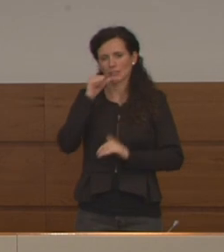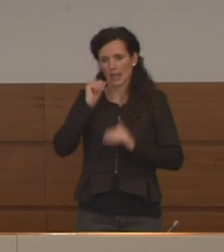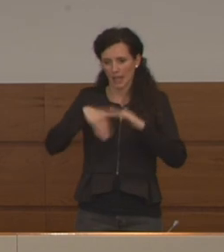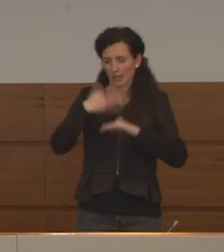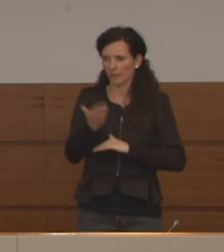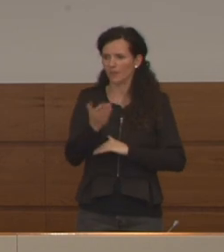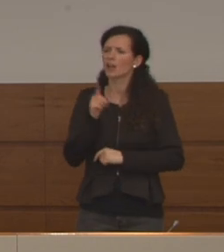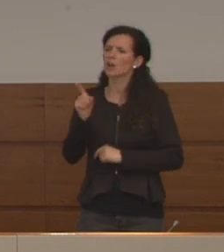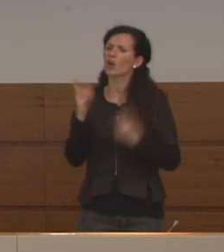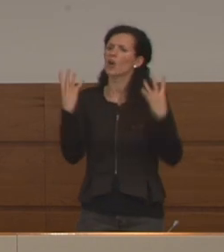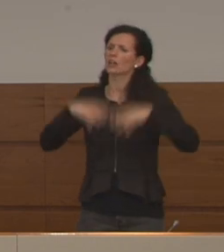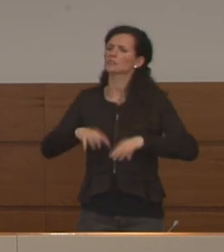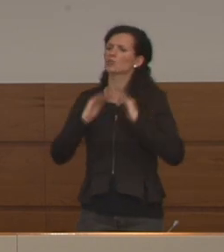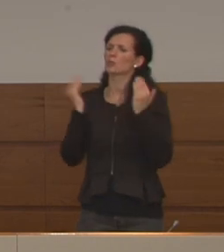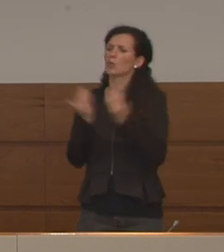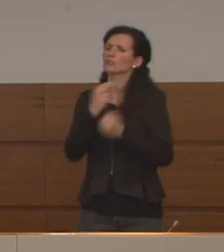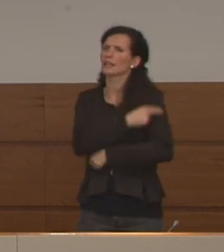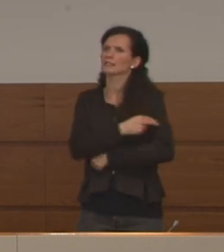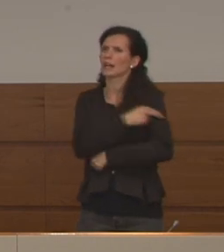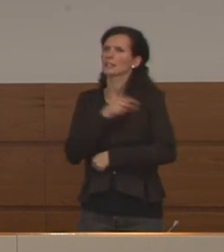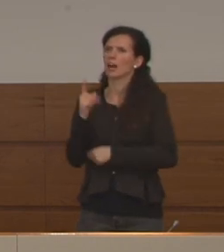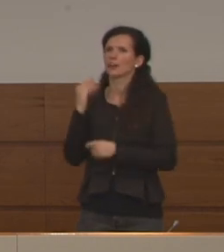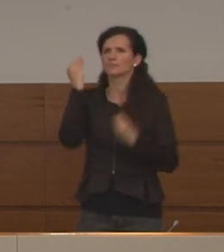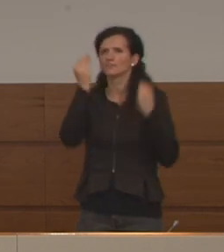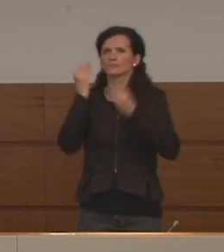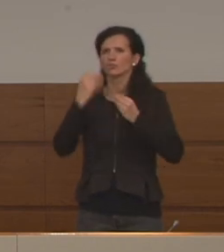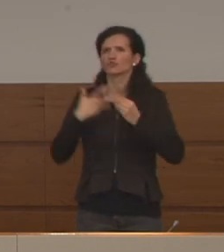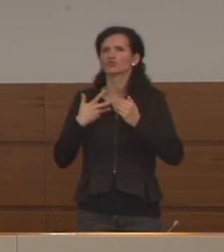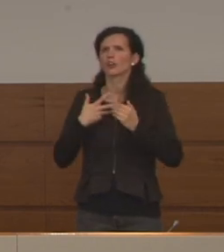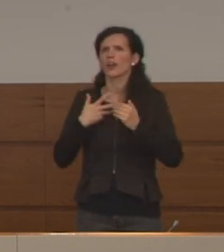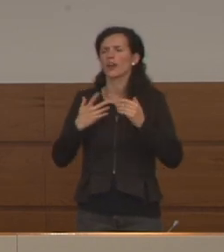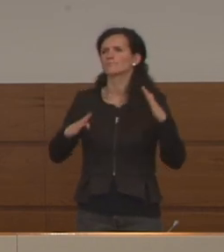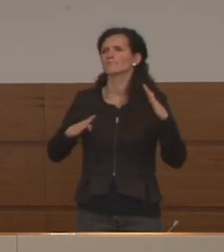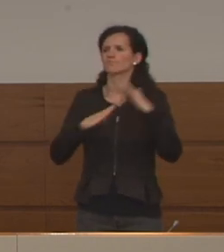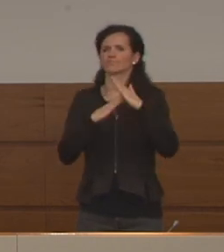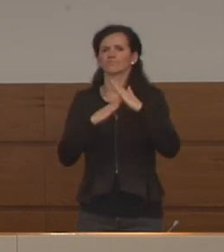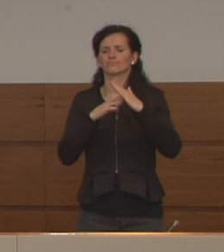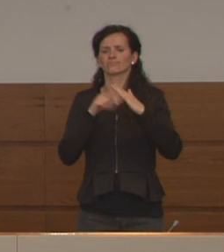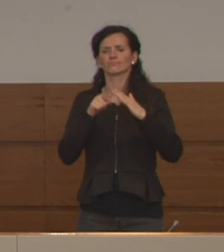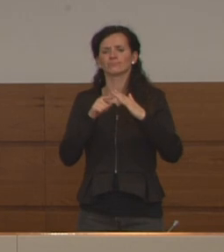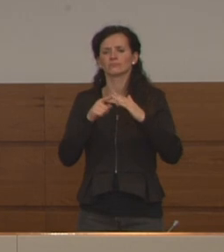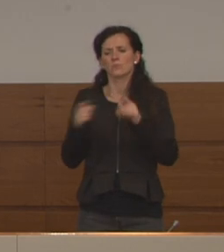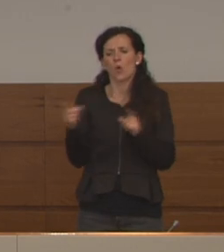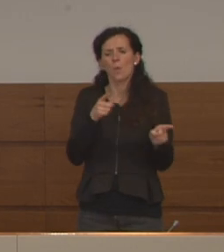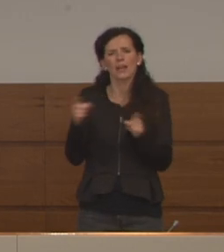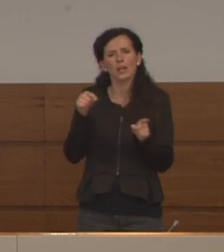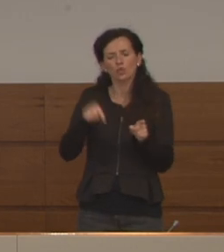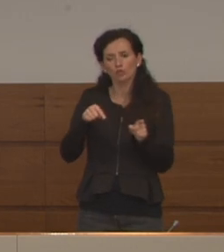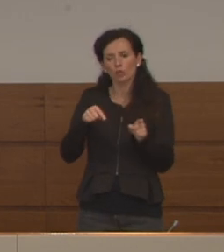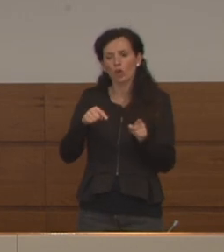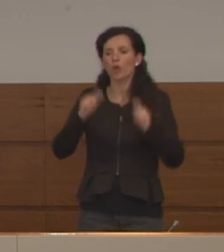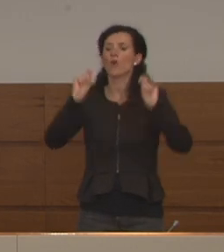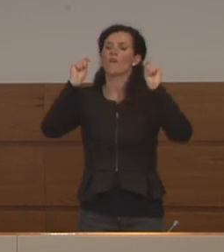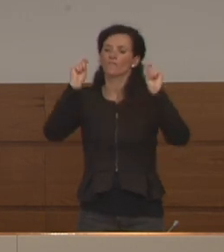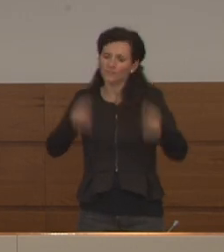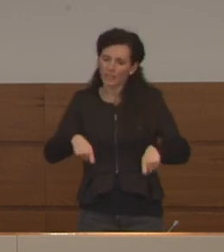Sanità una soglia da cui, diciamo, si può partire per dare il via libera alla fase 2?